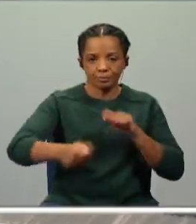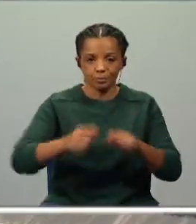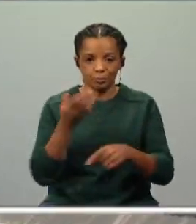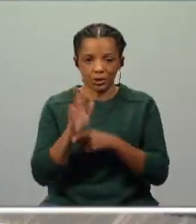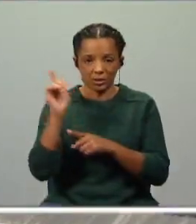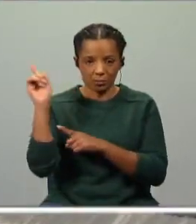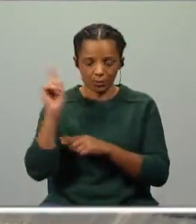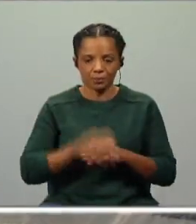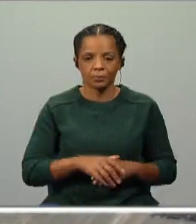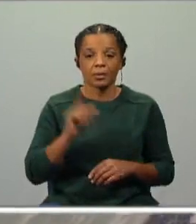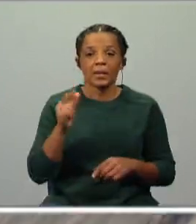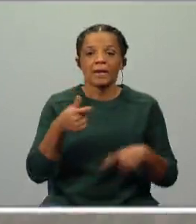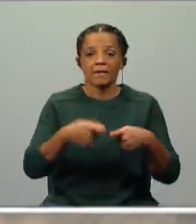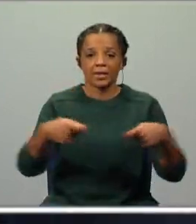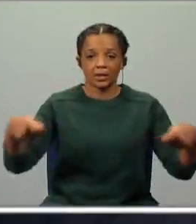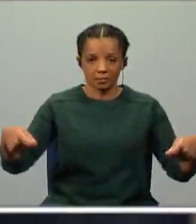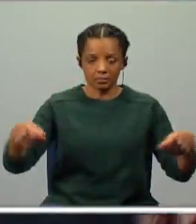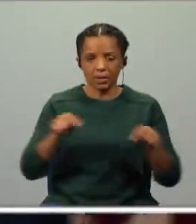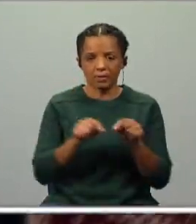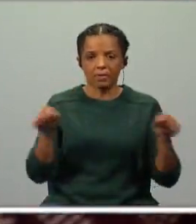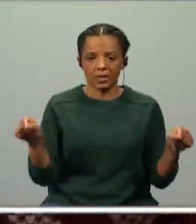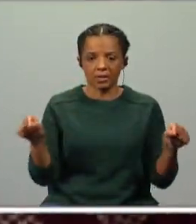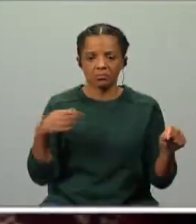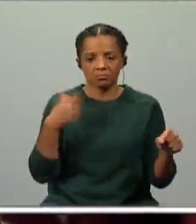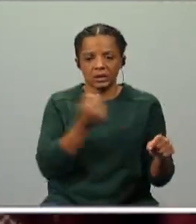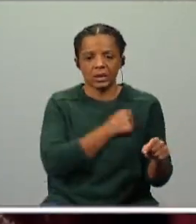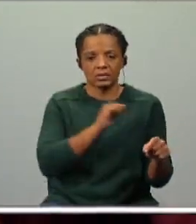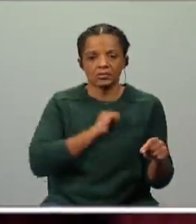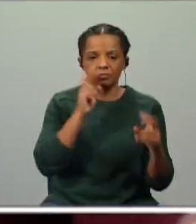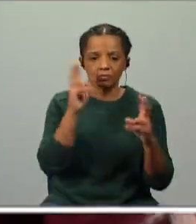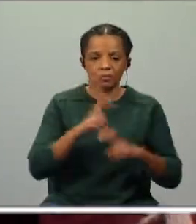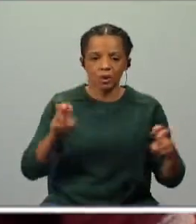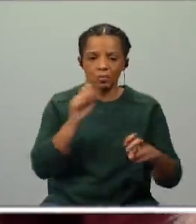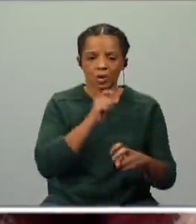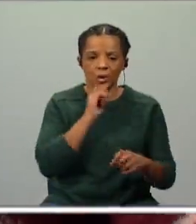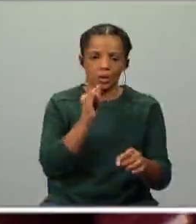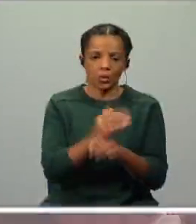usámos fita esta fita encontrei lá em casa, podem pôr outras fitas,